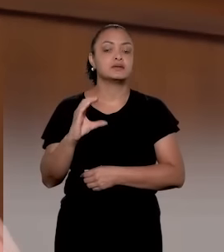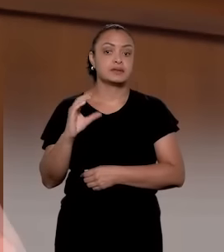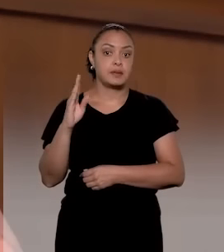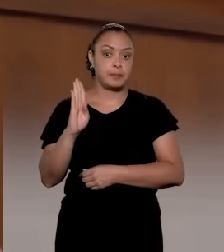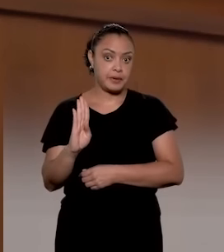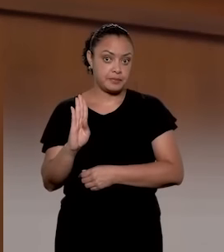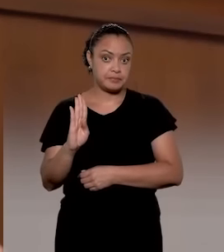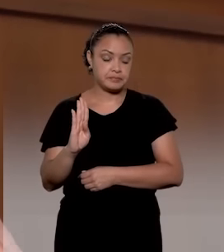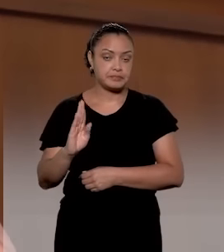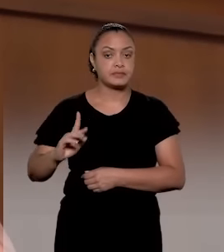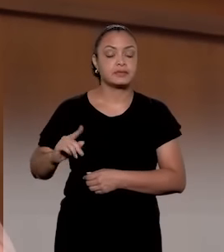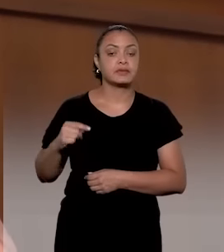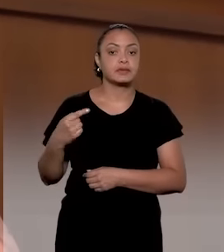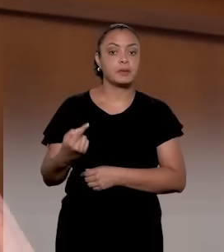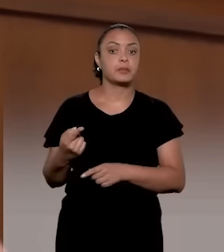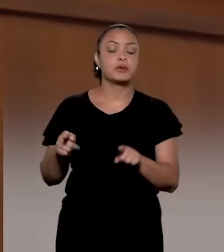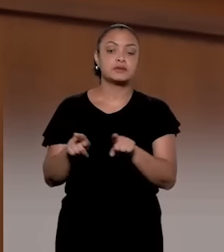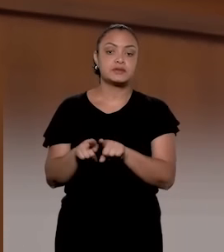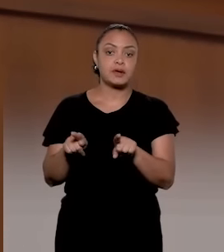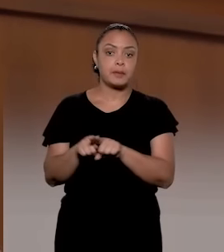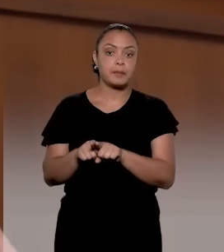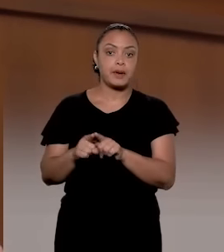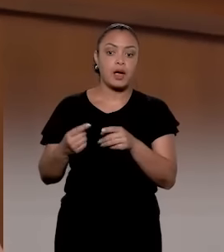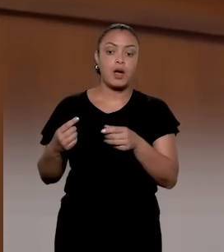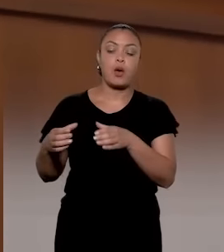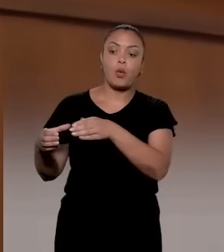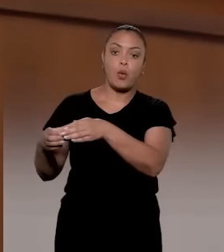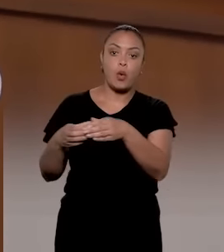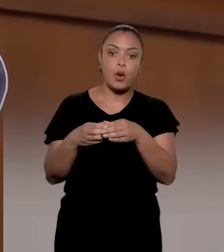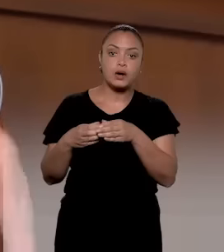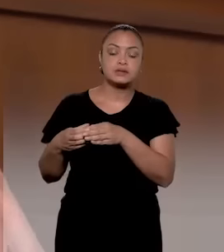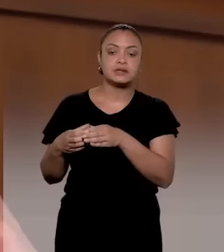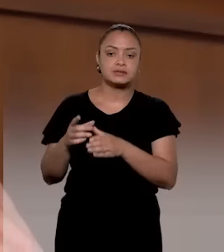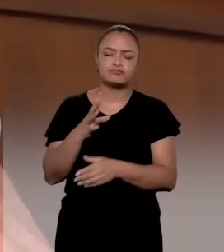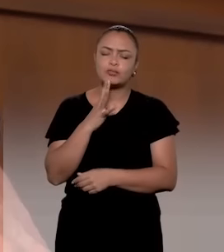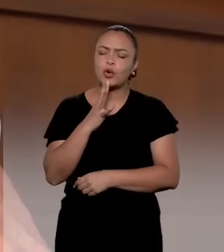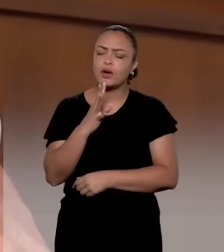das Cooperativas, depois foi presidente da Organização Internacional das Cooperativas,